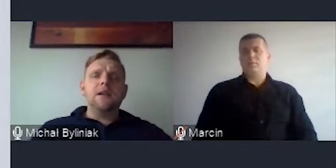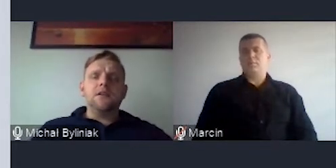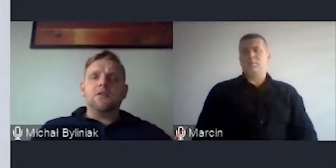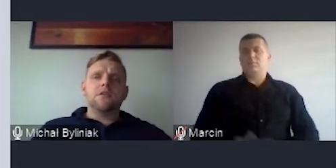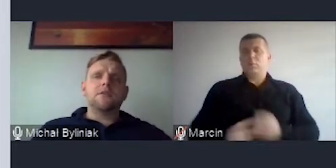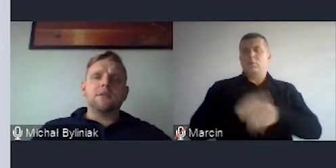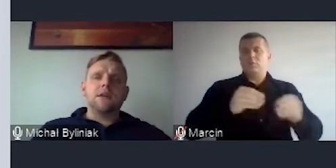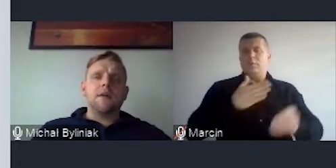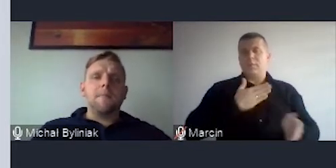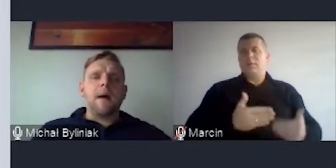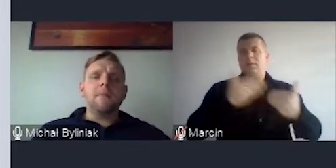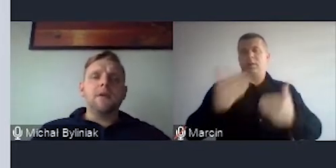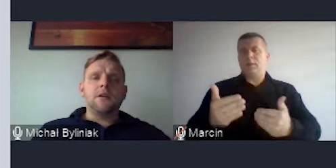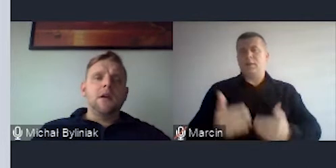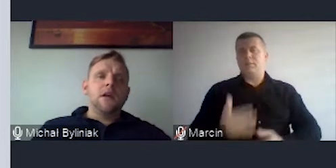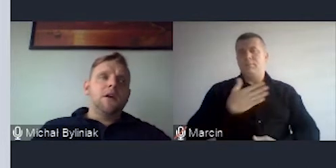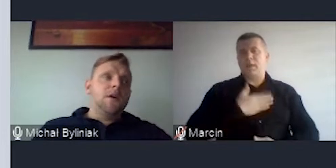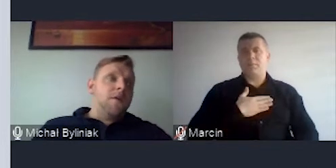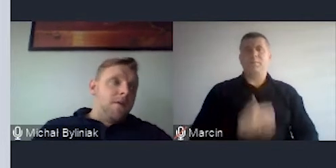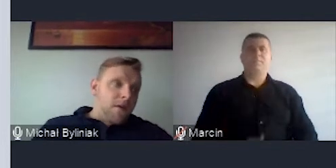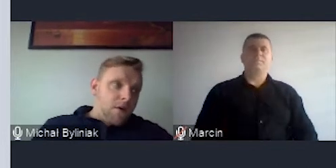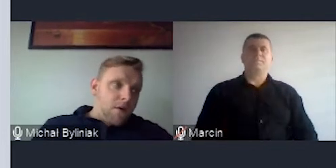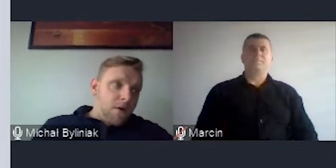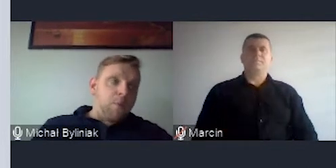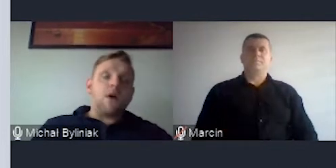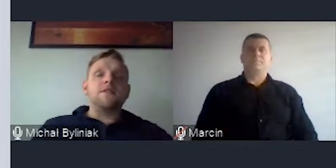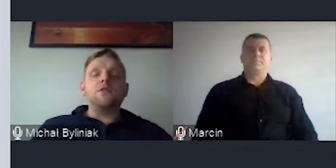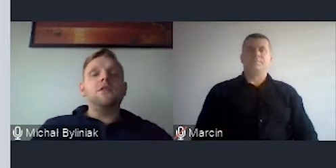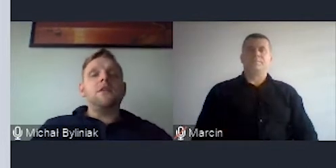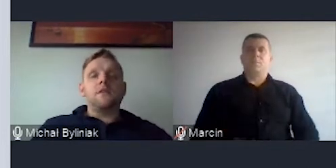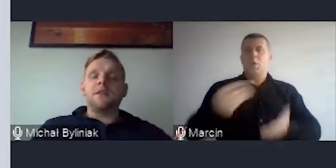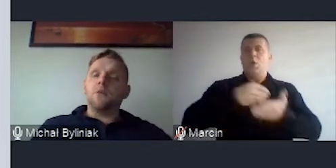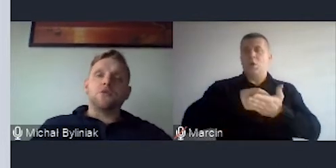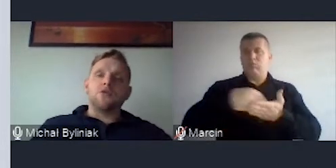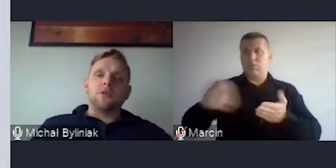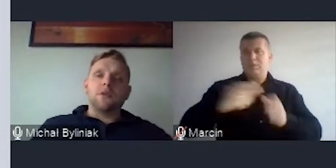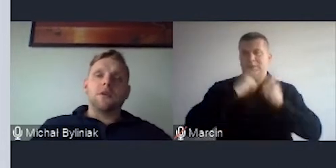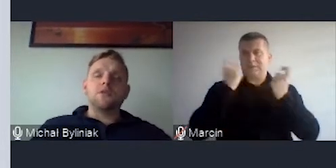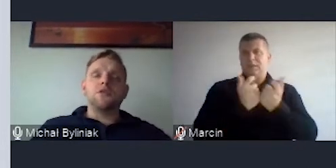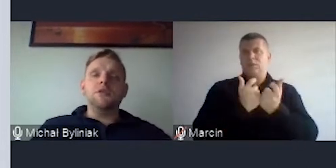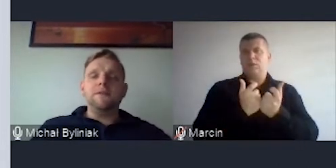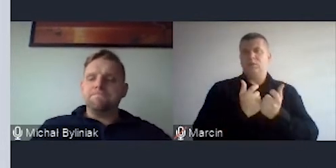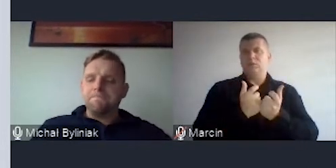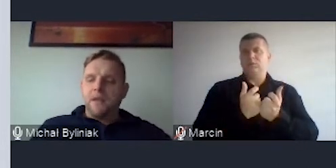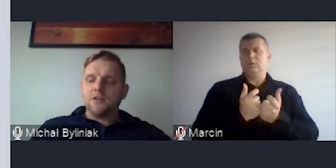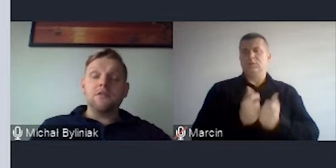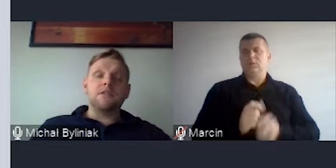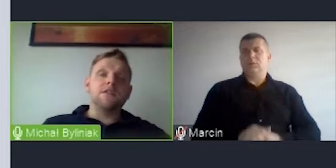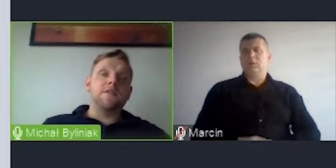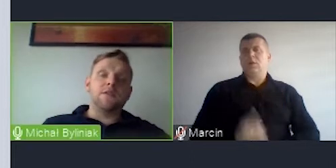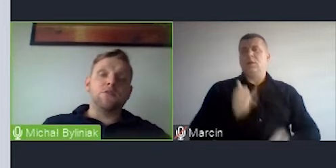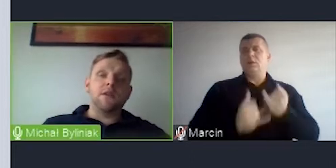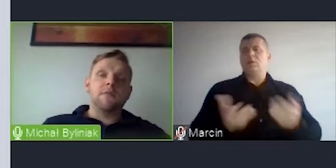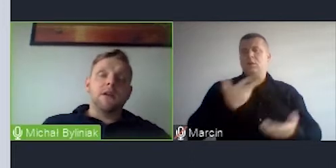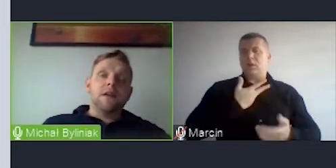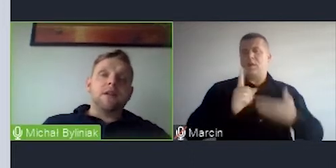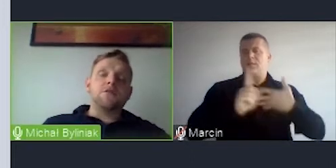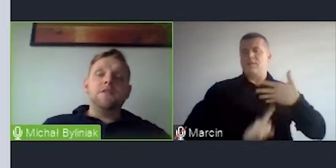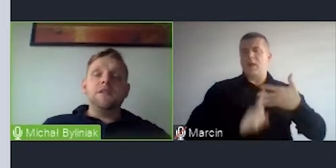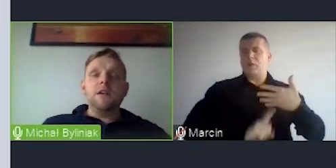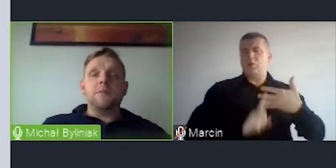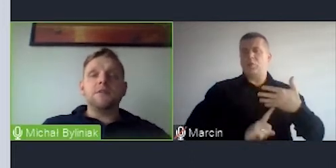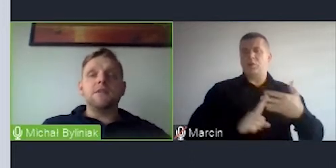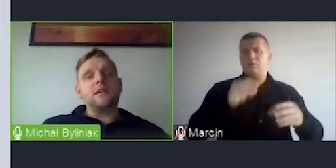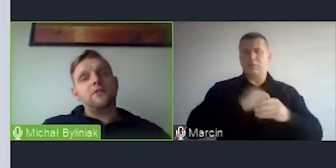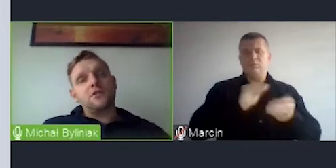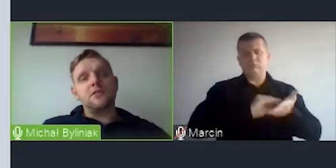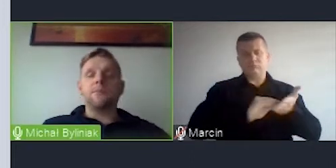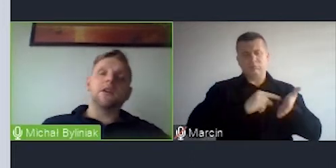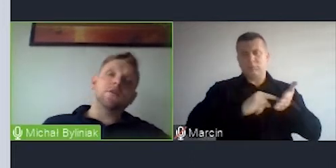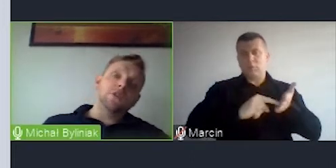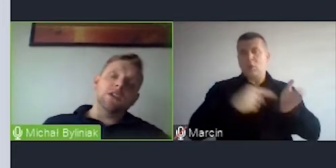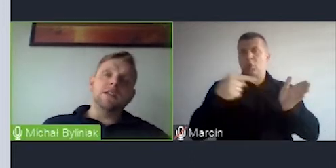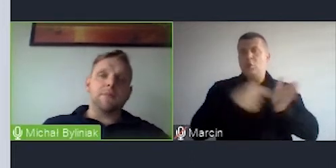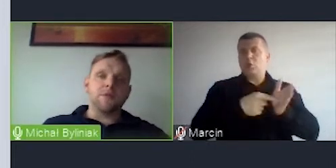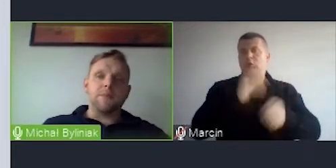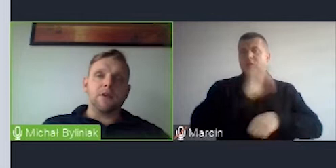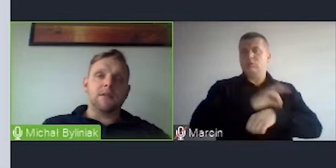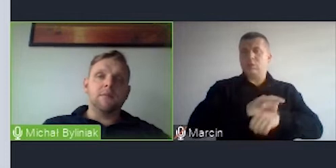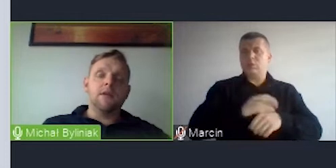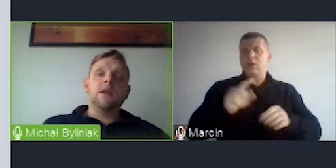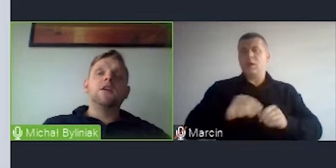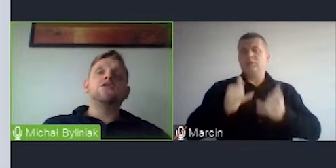Dalej idąc mamy opłacony w całości, czyli jeśli dostajecie fakturę na której widnieje pozycja dotycząca projektu i inna poza projektem,